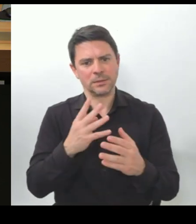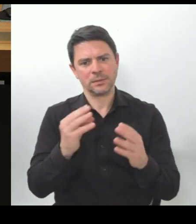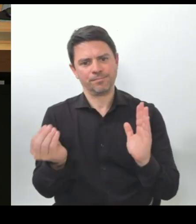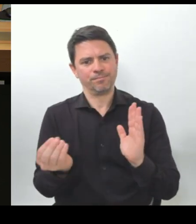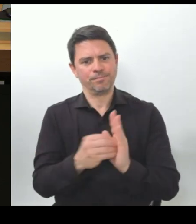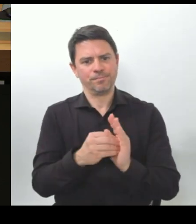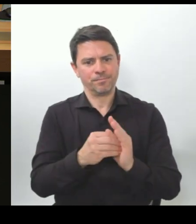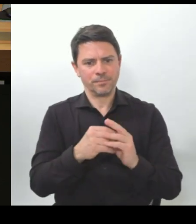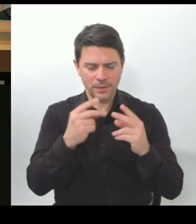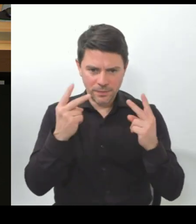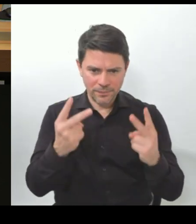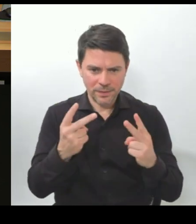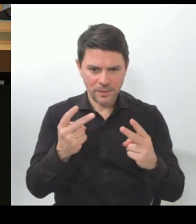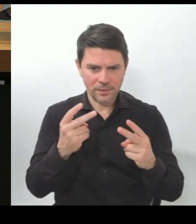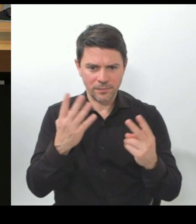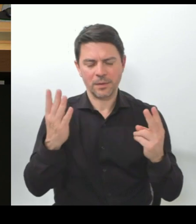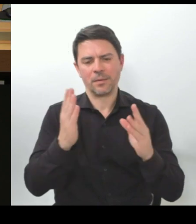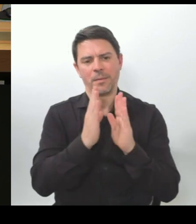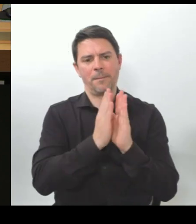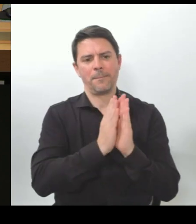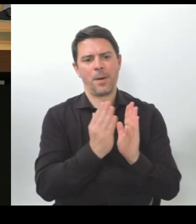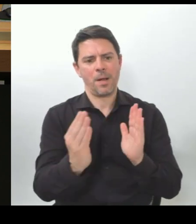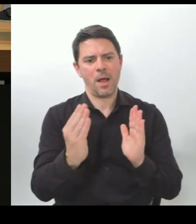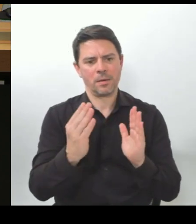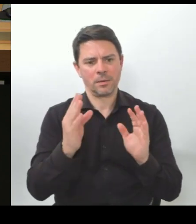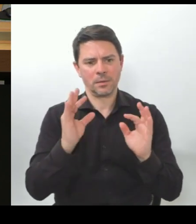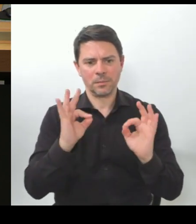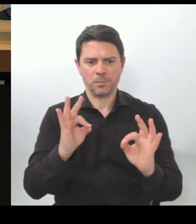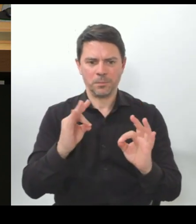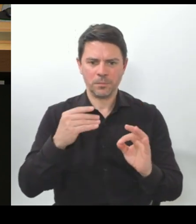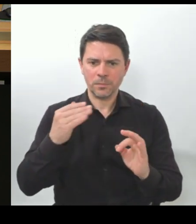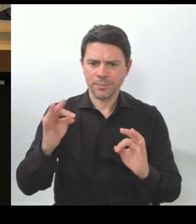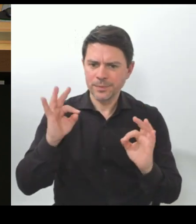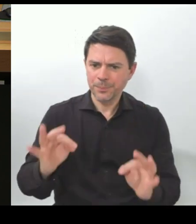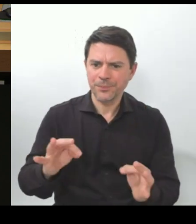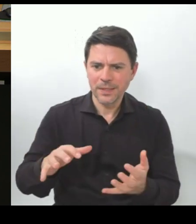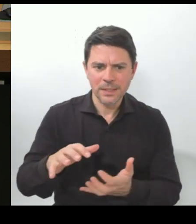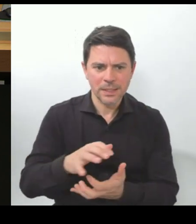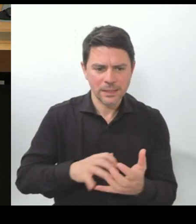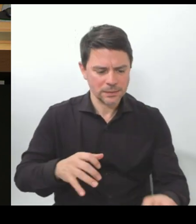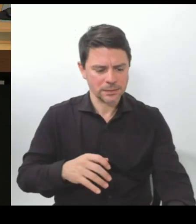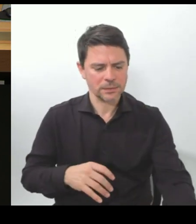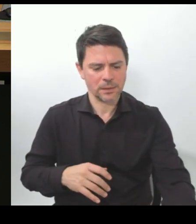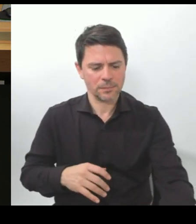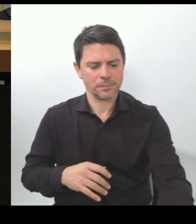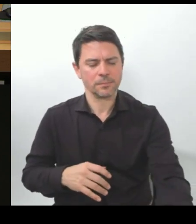Bibliotheken-Infrastruktur, die wächst zusammen mit der modernen, vielfältigen Gesellschaft, für die sie da sind.